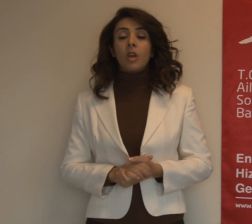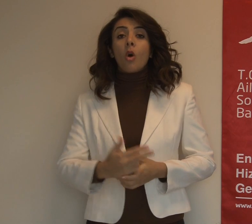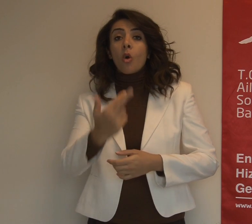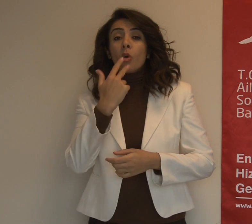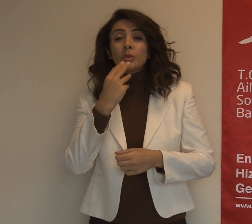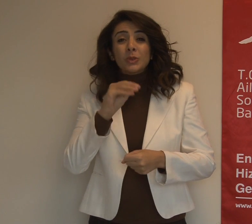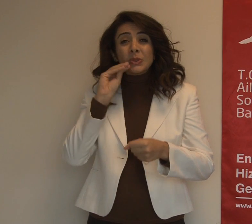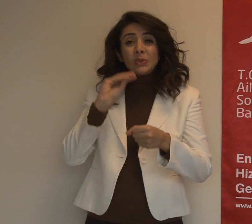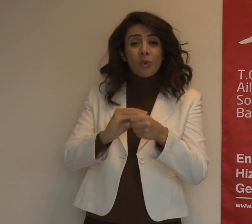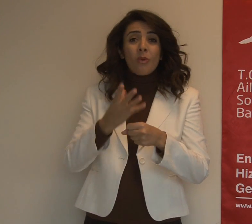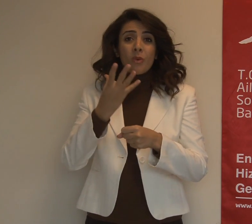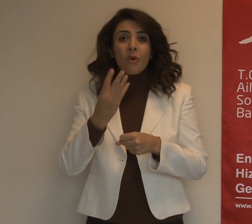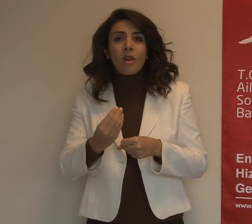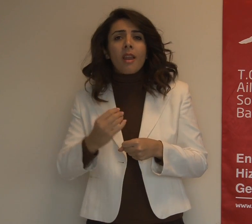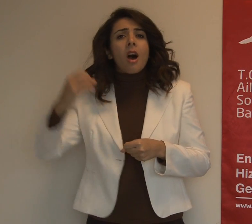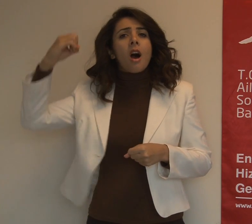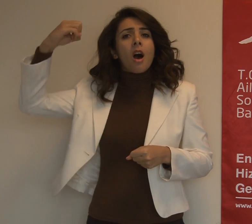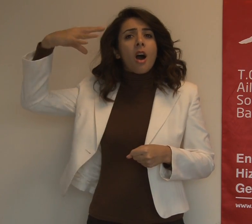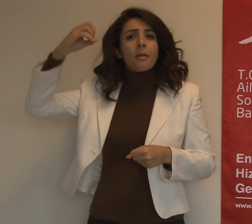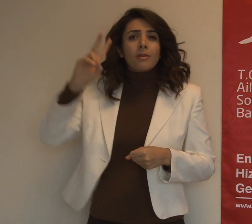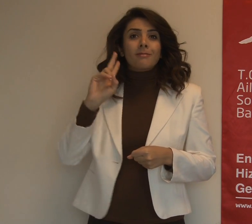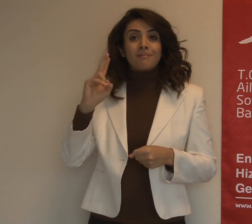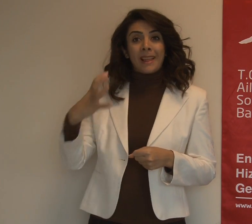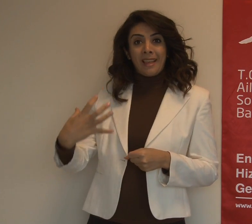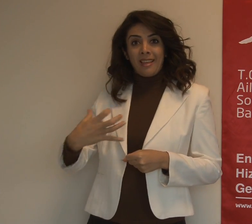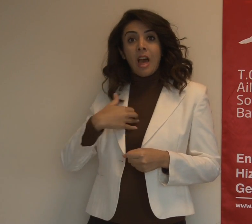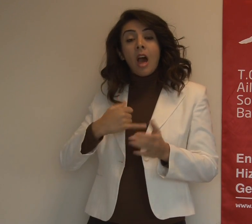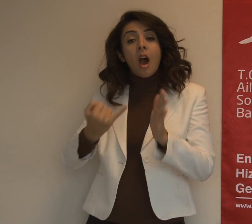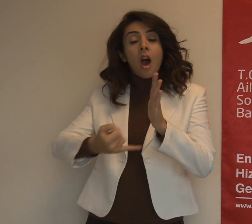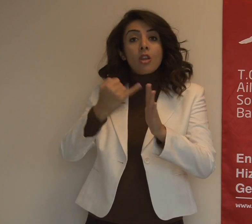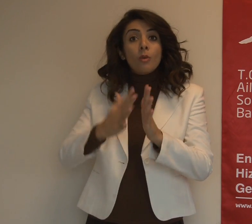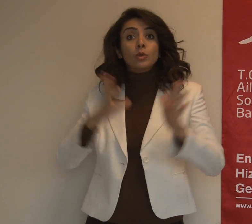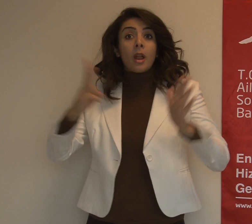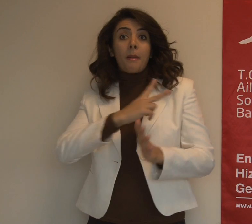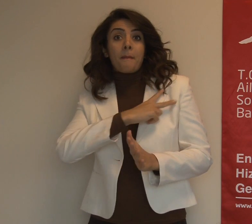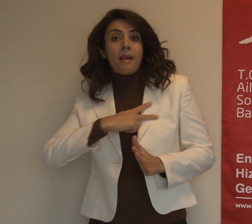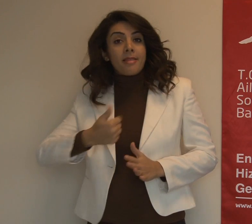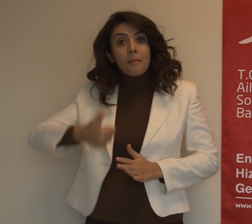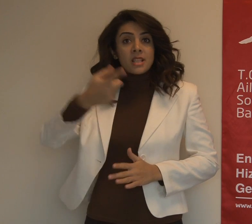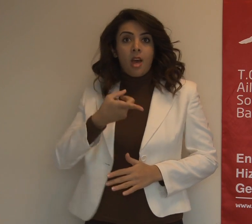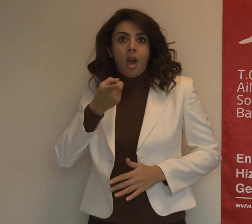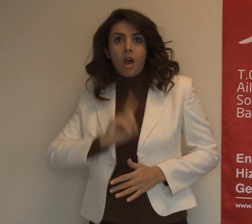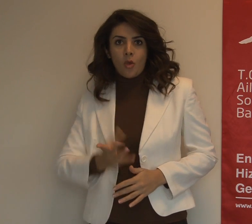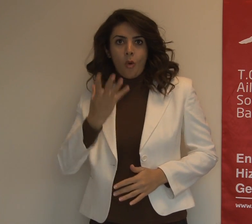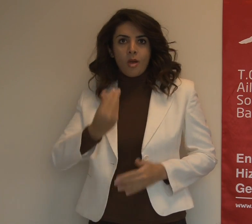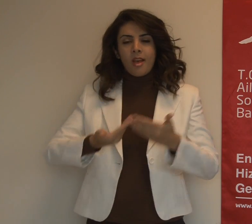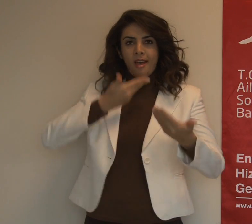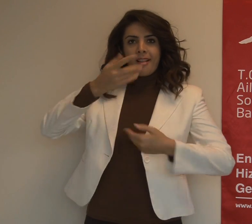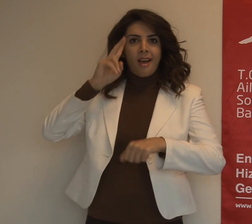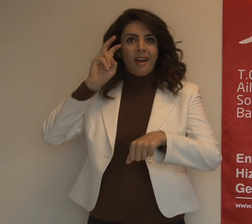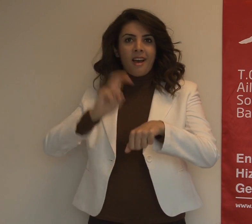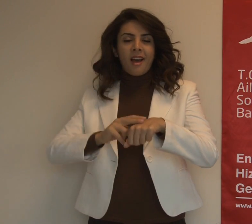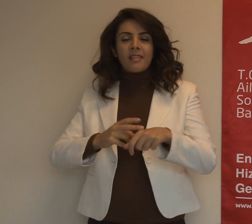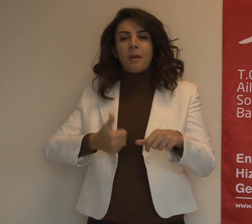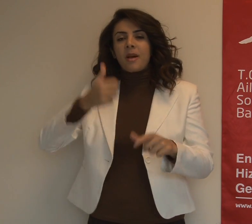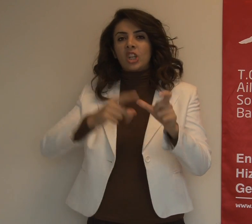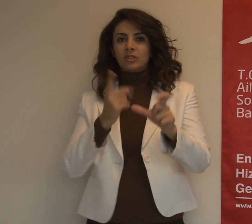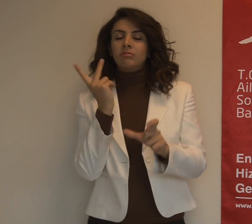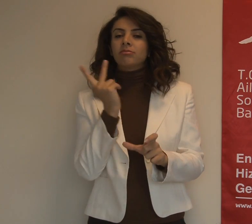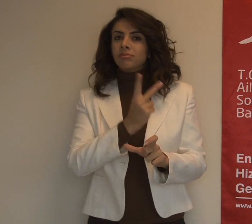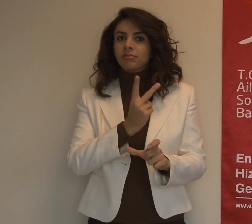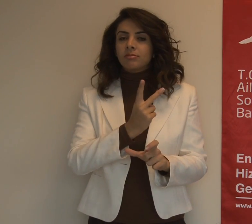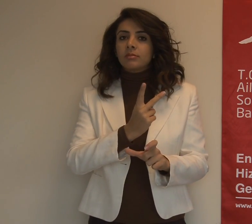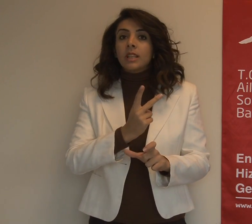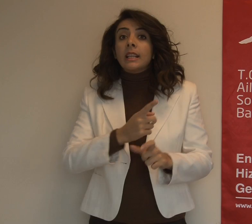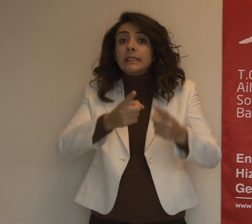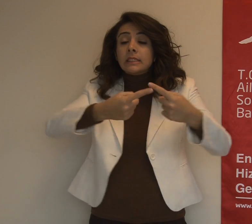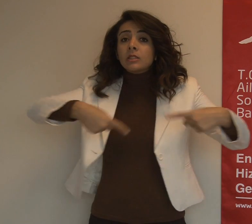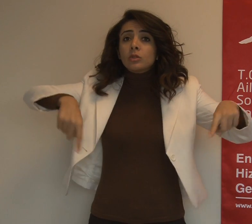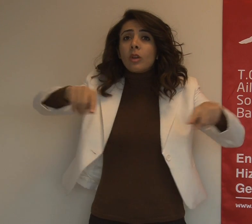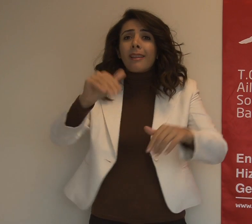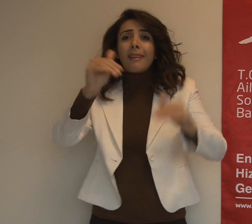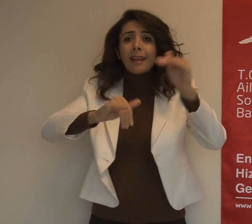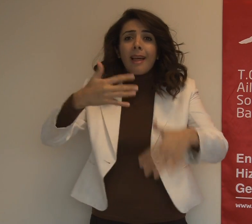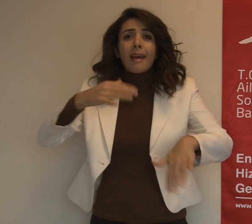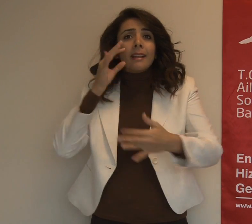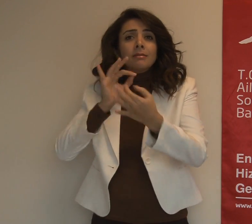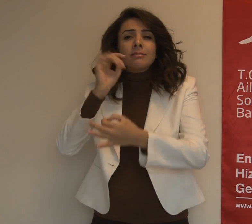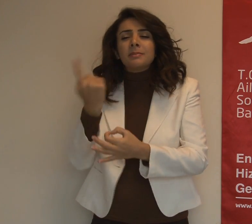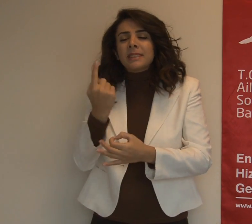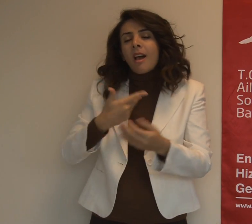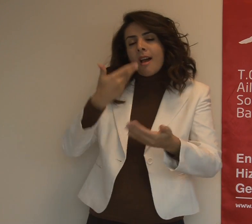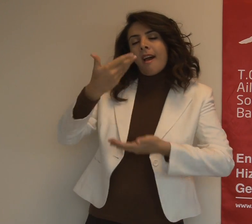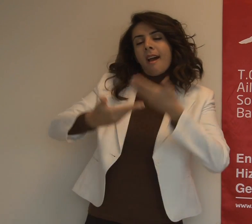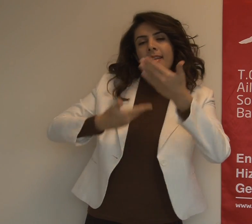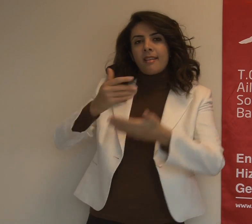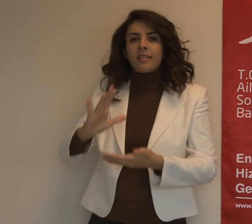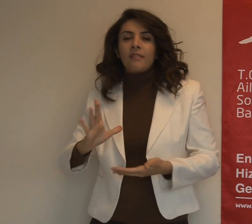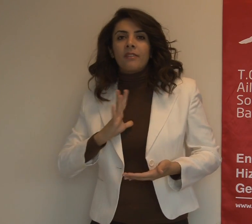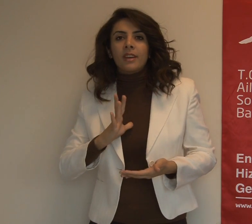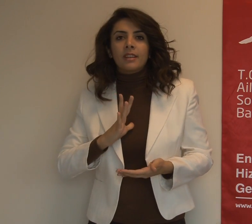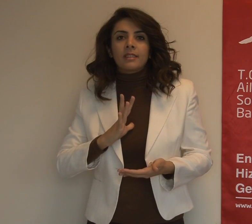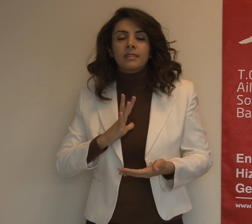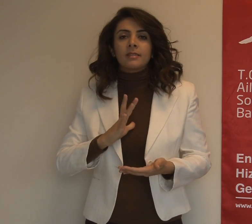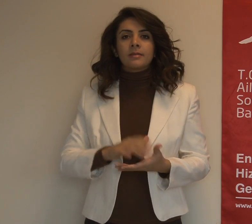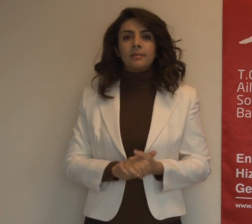Konuşmasının sonunda, AK Parti'nin Gaziantep Büyükşehir Belediye Başkan Adayı olduğunu anımsatan Bakan Şahin, salonda bulunan engellilere şu şekilde hitap etti: